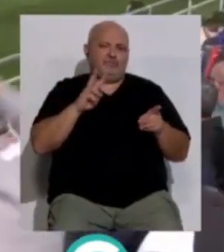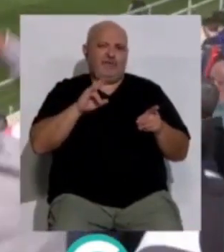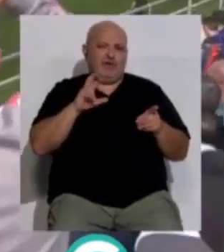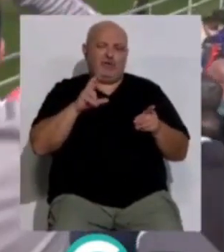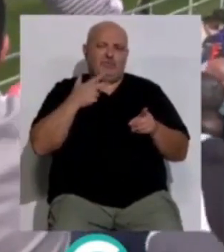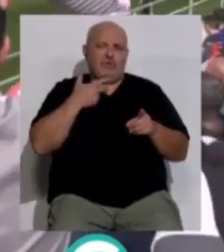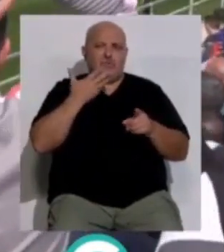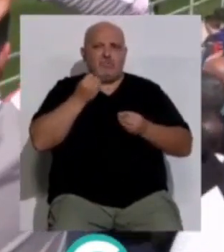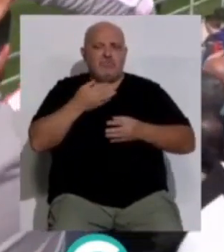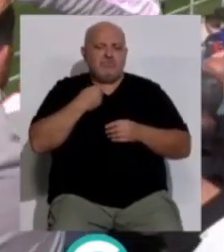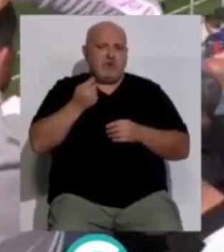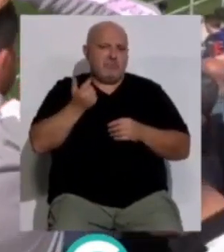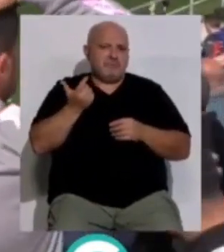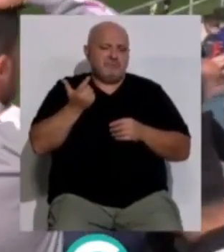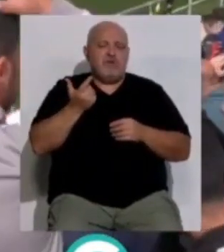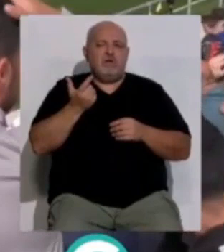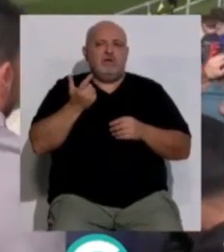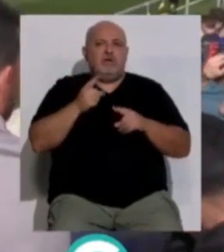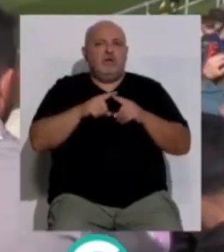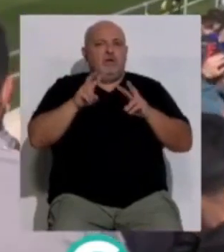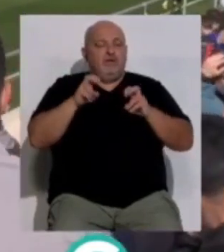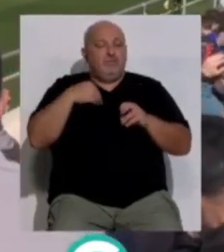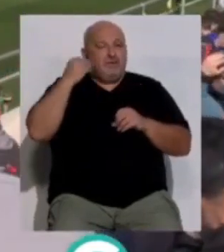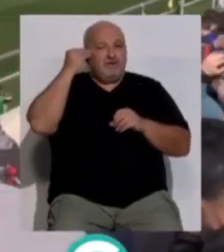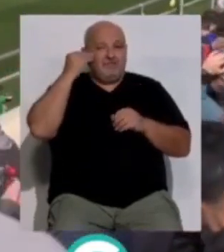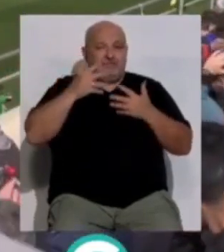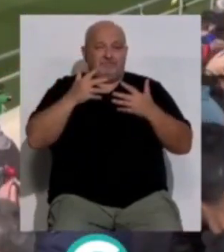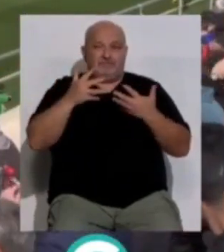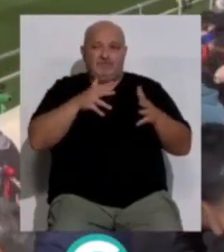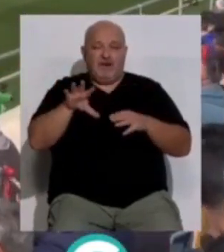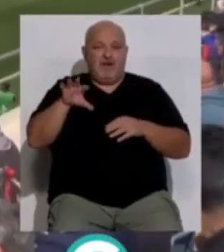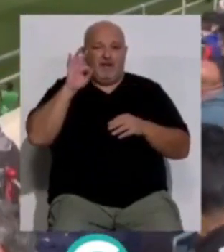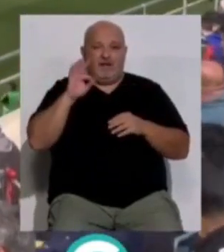te puedo dar mucha información pero de cualquier manera Yo calculo que si han escogido entre ellos